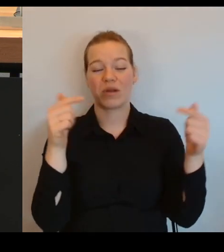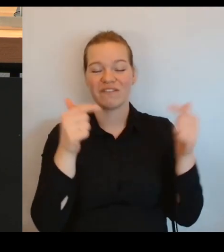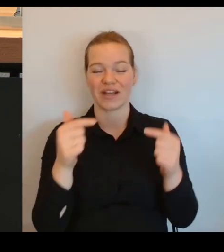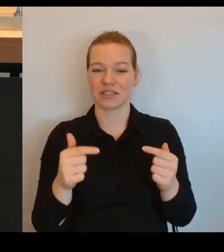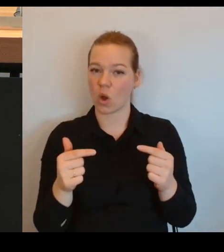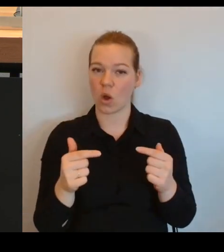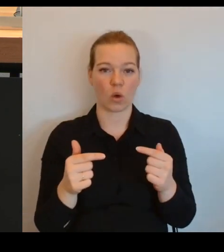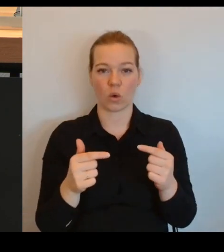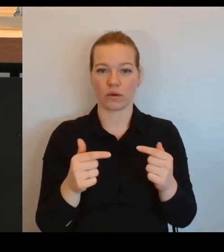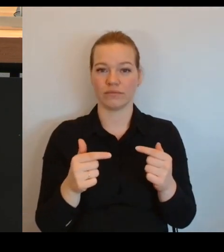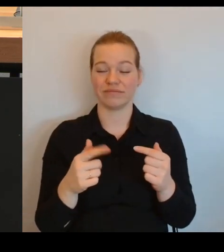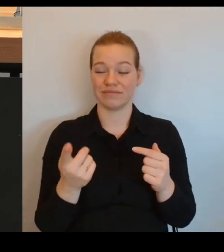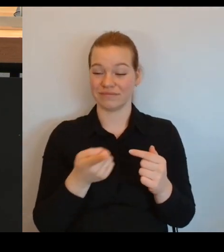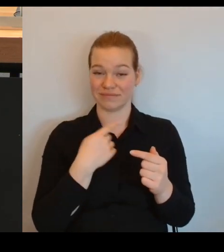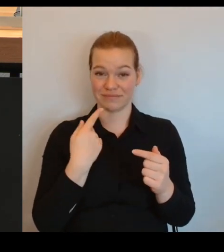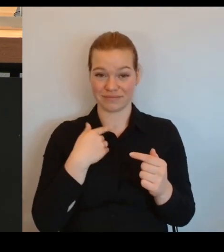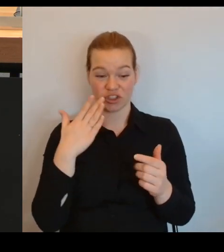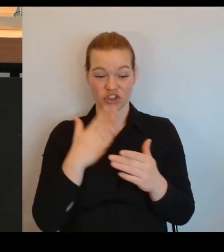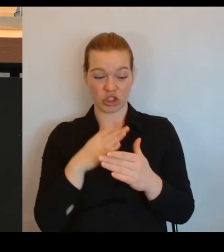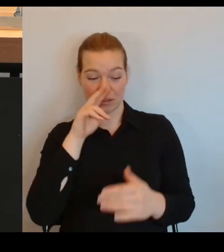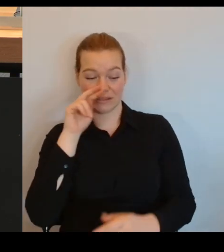Steuergeldverschwendung, meine Damen und Herren.